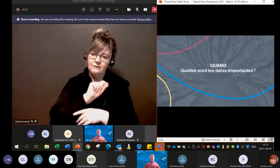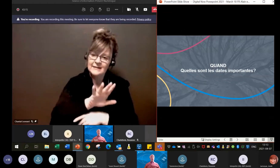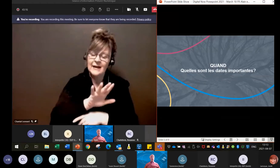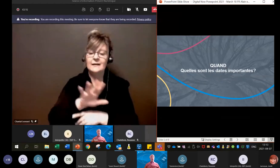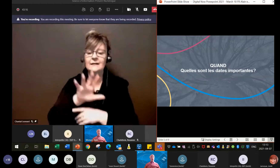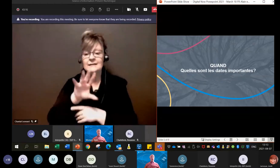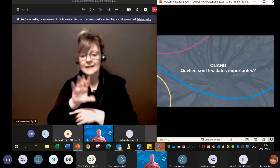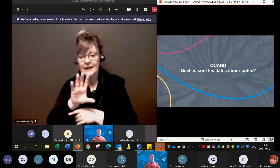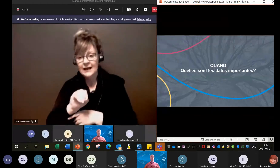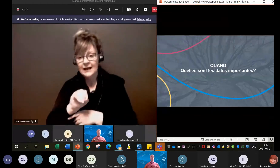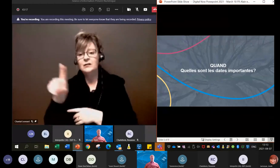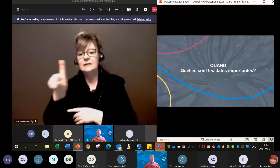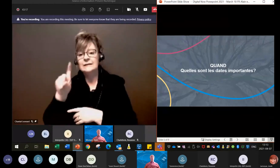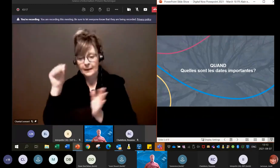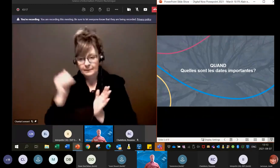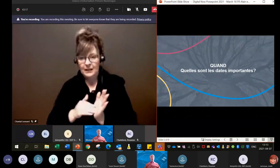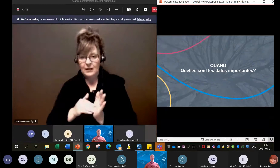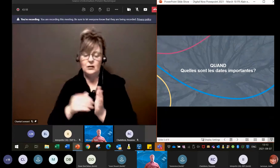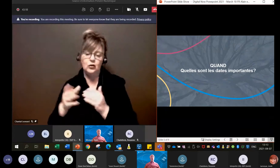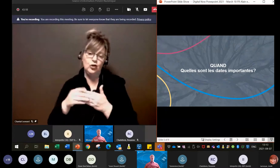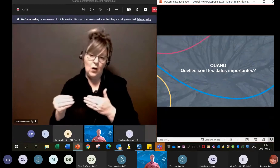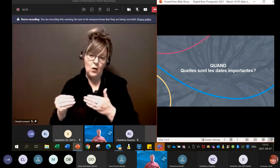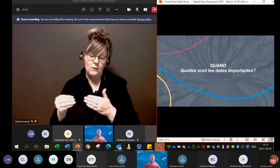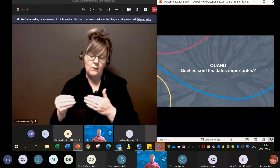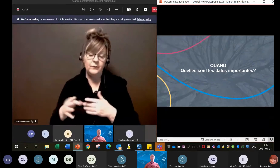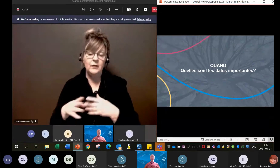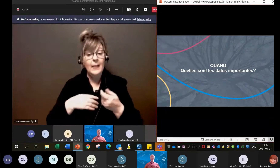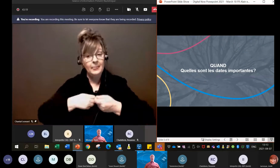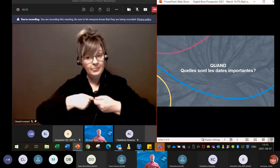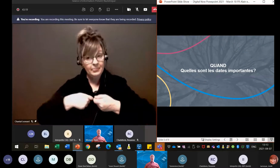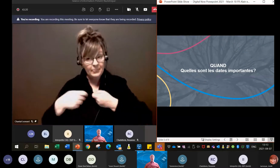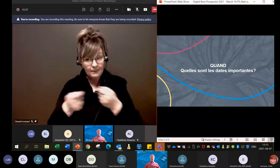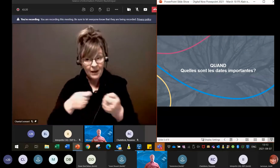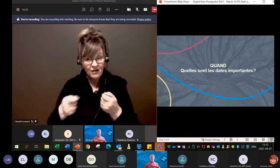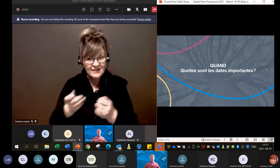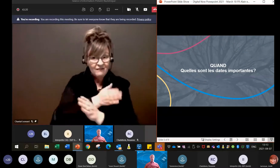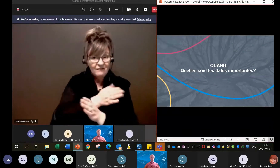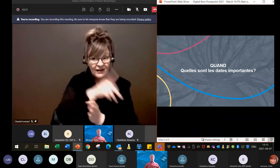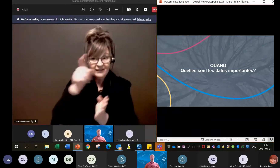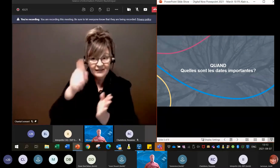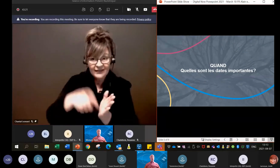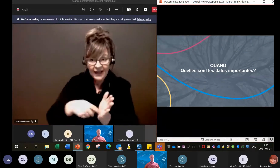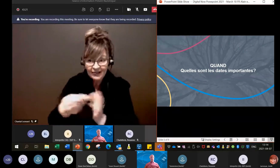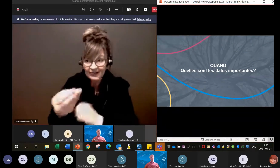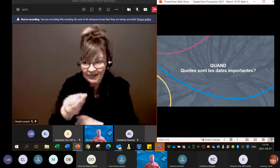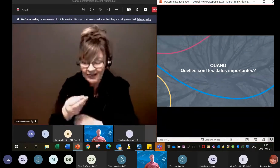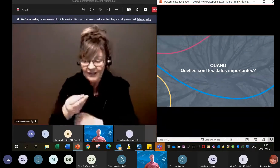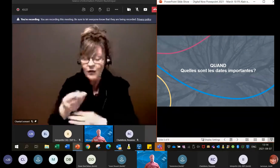100 000 $. Les dépenses engagées avant la date à laquelle vous déposez